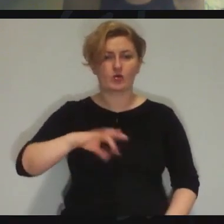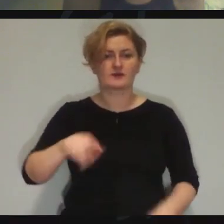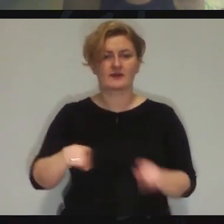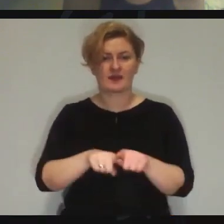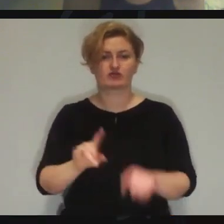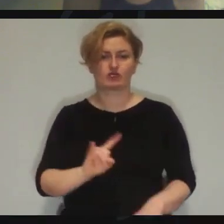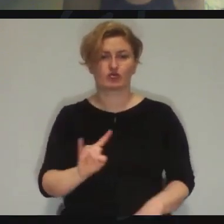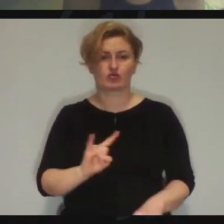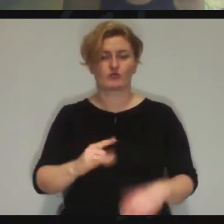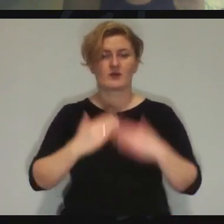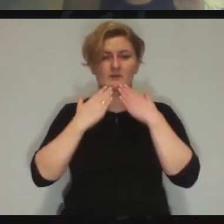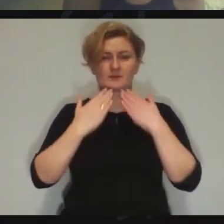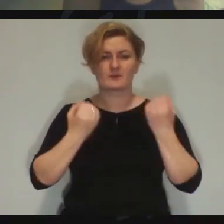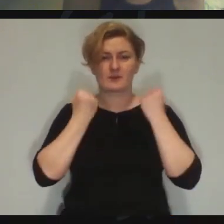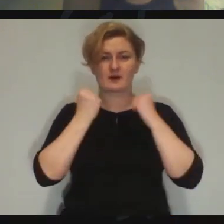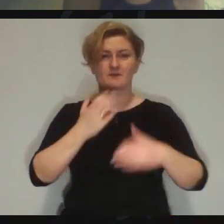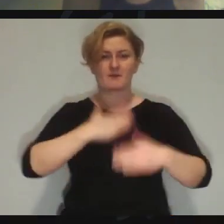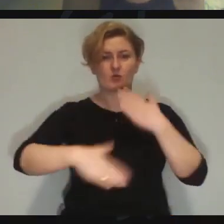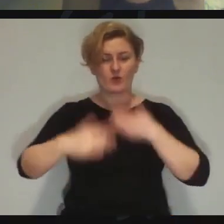Bardzo dziękuję i życzę miłego wieczoru.